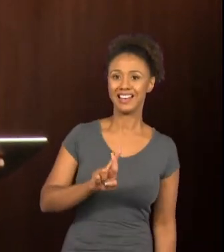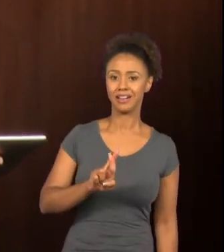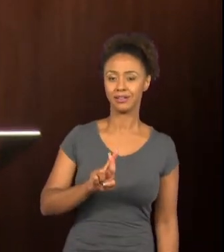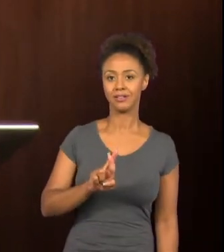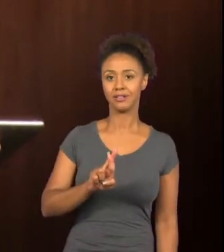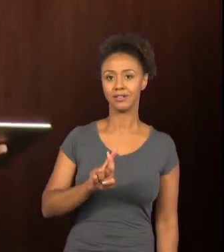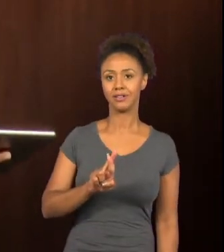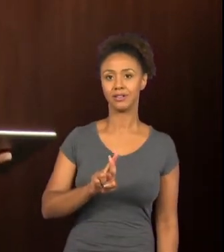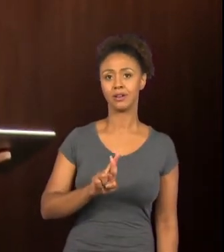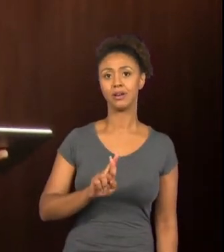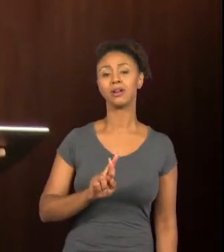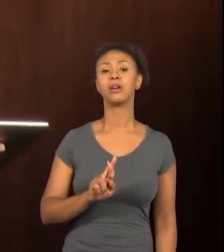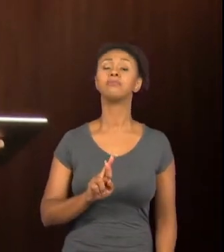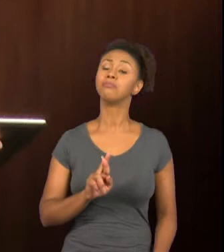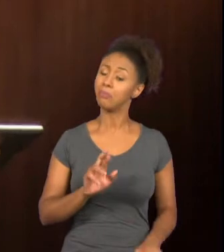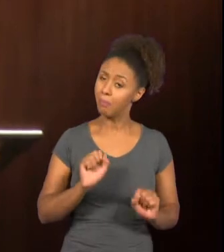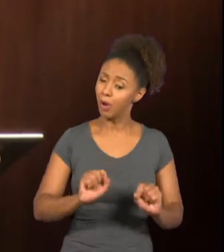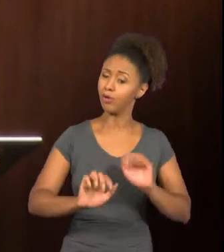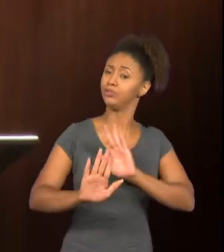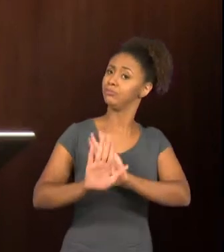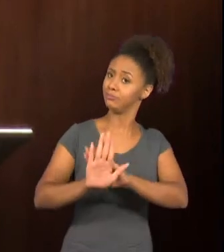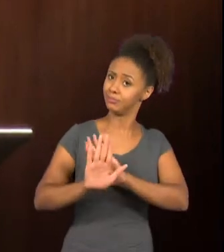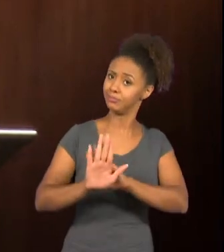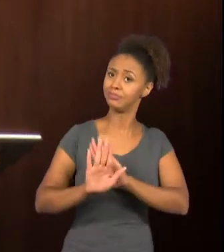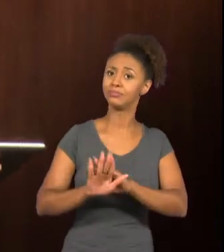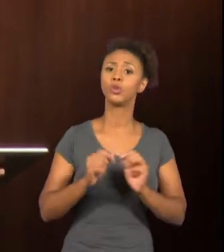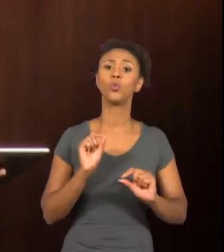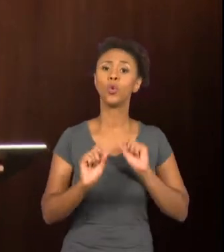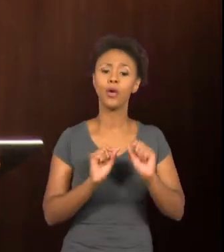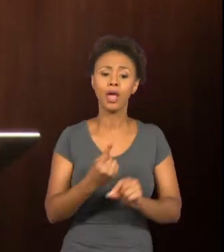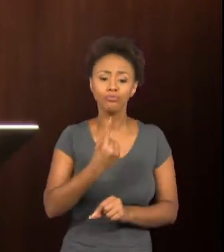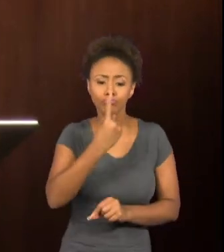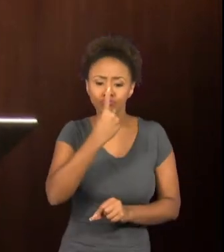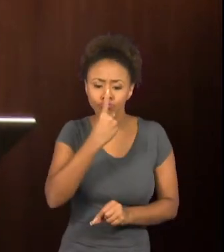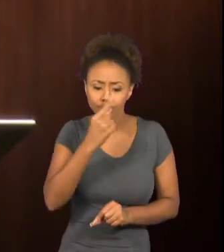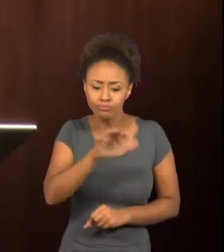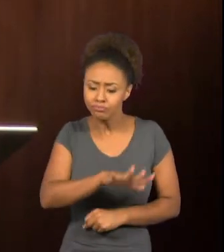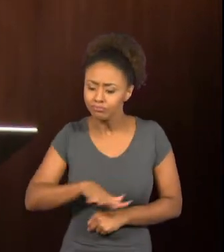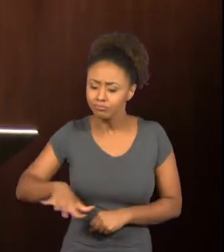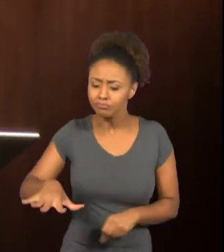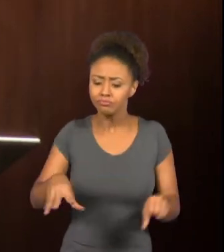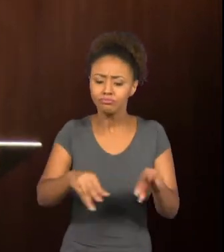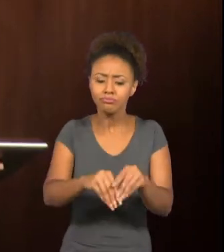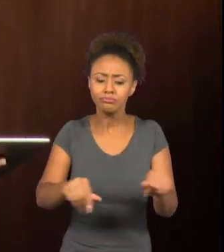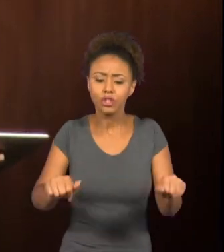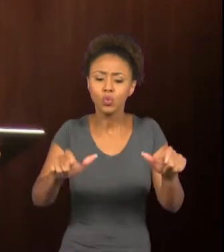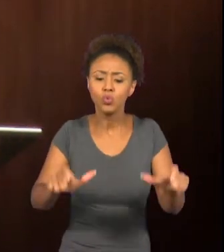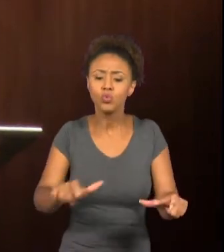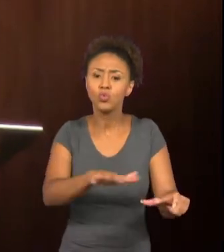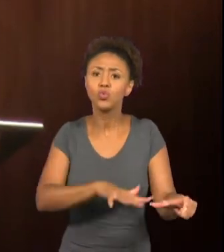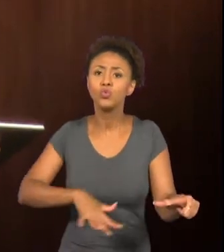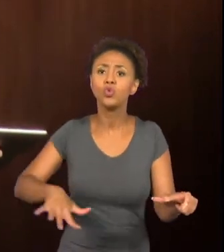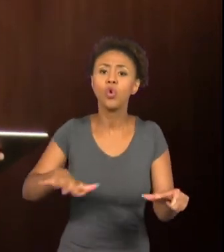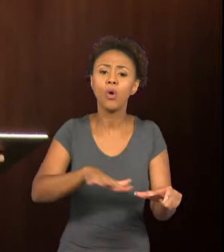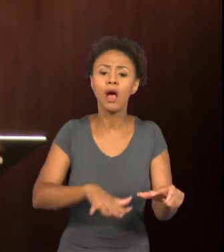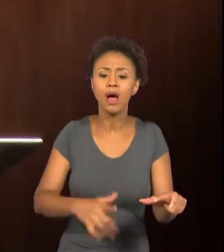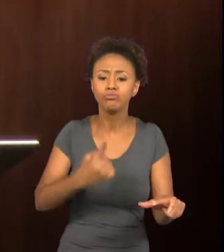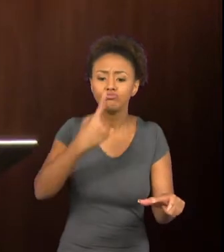AFETIVO, DO VÍNCULO CULTURAL QUE SE ESTABELECE COM UM DETERMINADO PEDAÇO DE CHÃO.